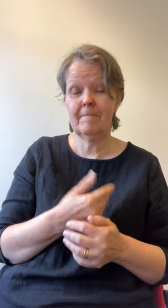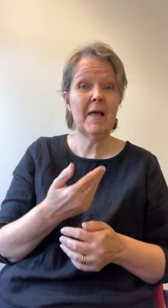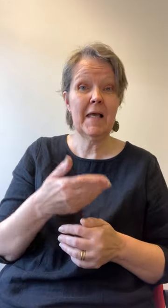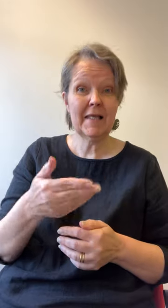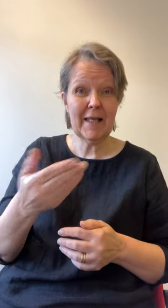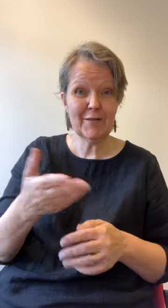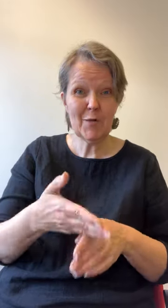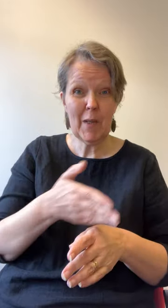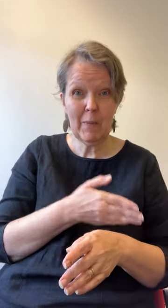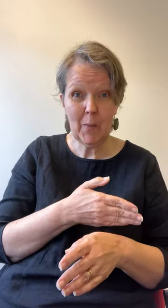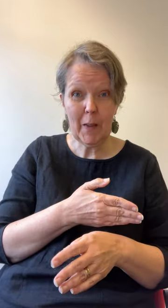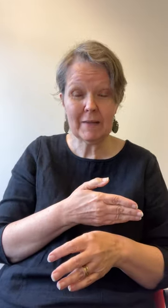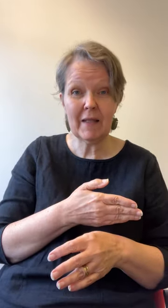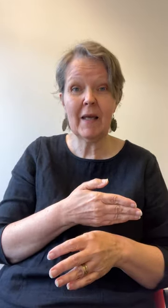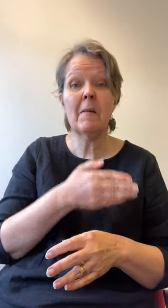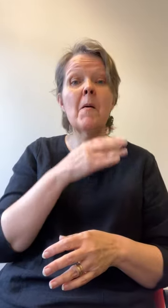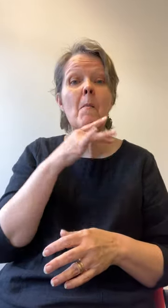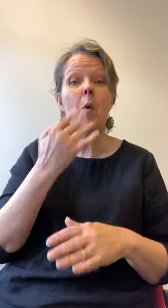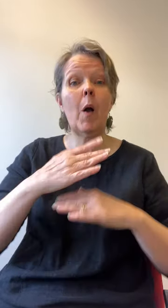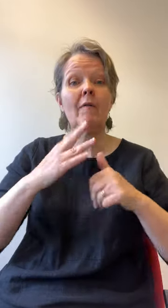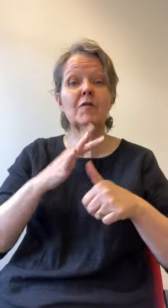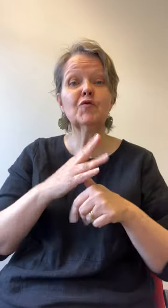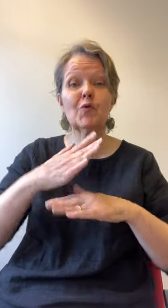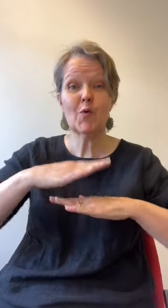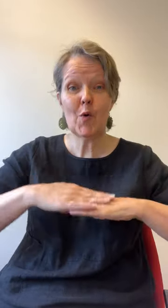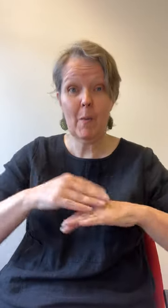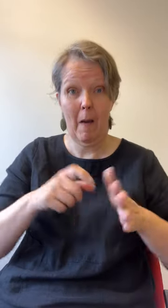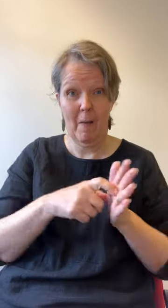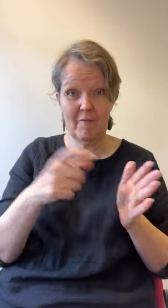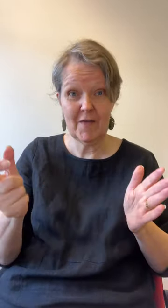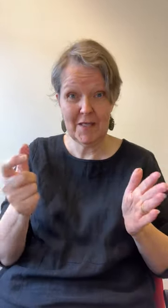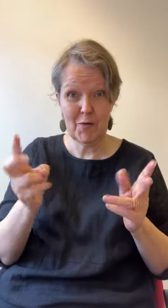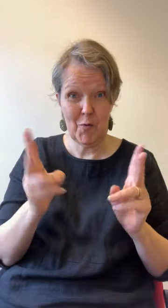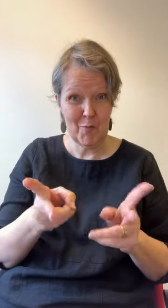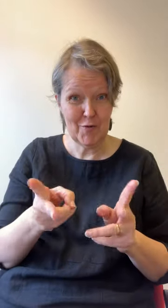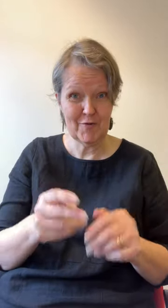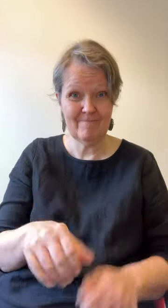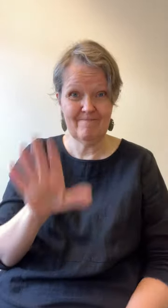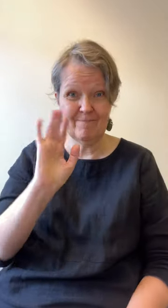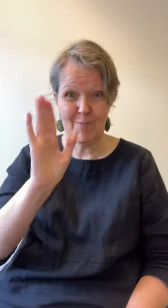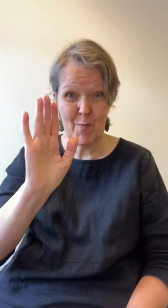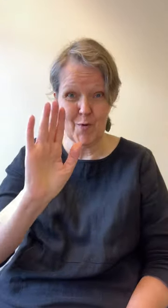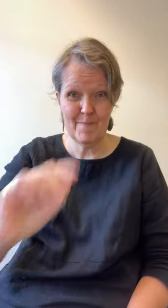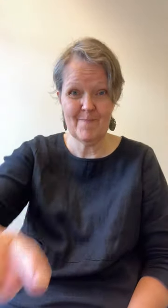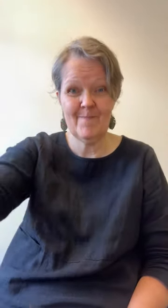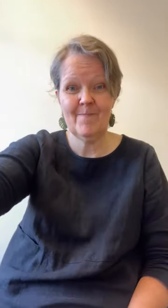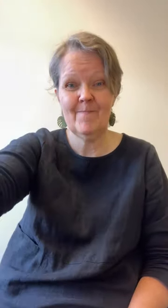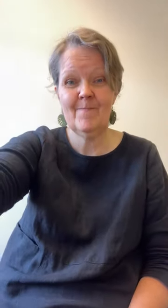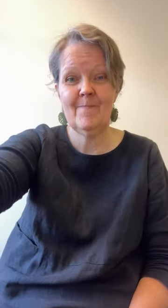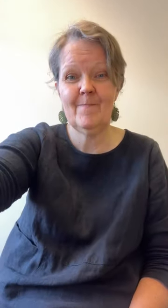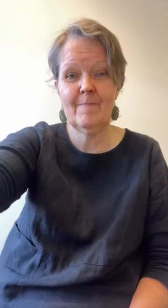Kiitos etukäteen ja mukavaa syyslomaviikon jatkoa! Moimoi! Tekstitys: Heidi Koivisto Robertson